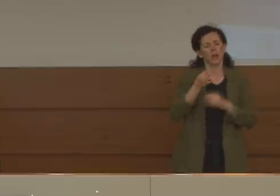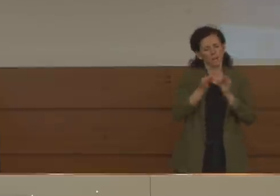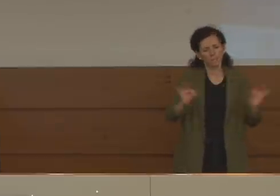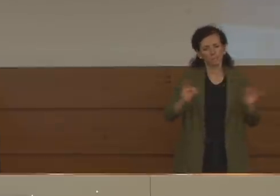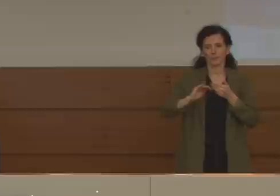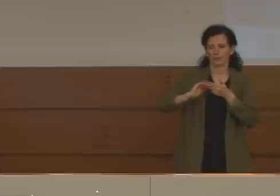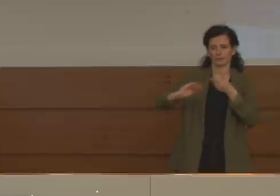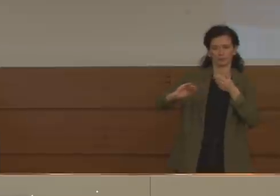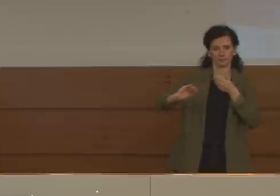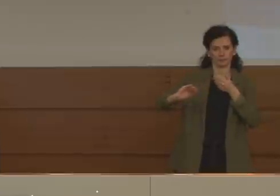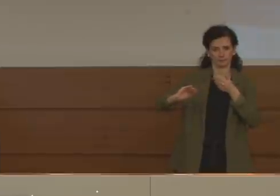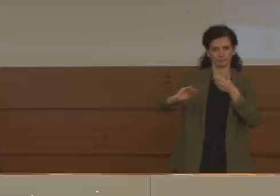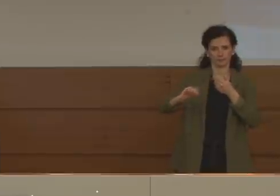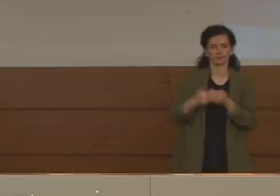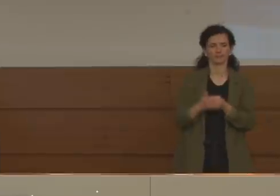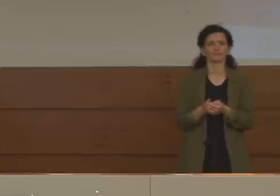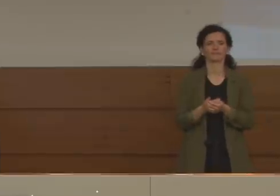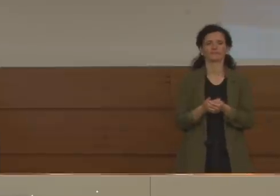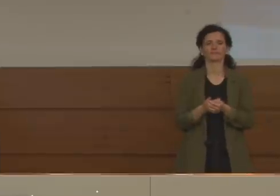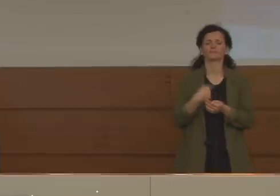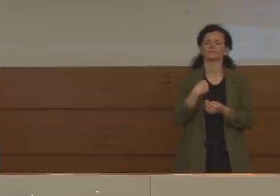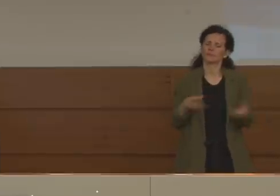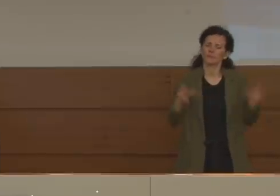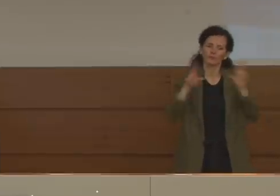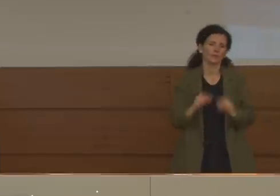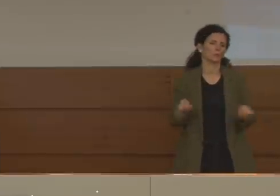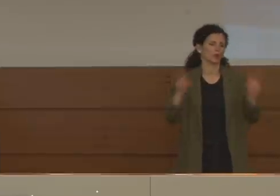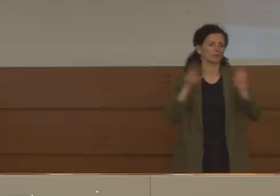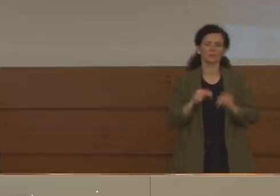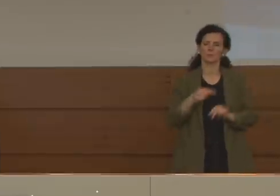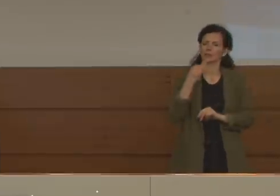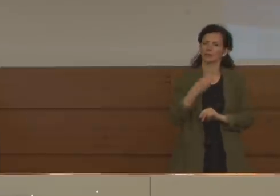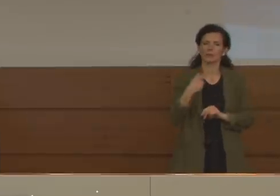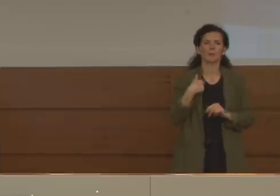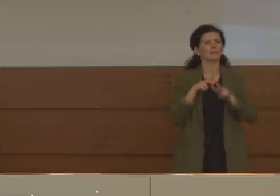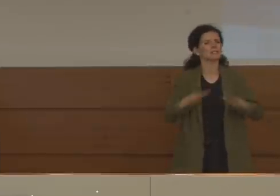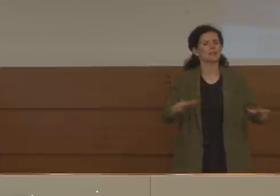Su questo non ci stancheremo mai di dirlo. Un giorno arriverà il momento in